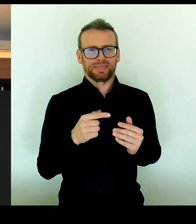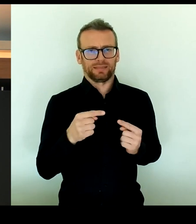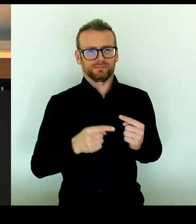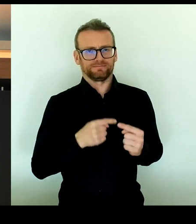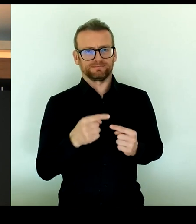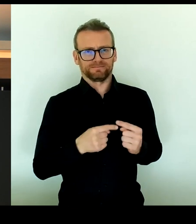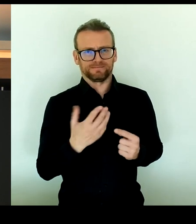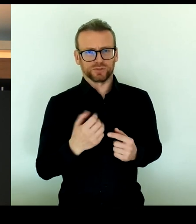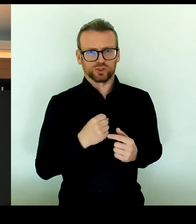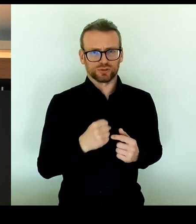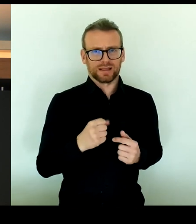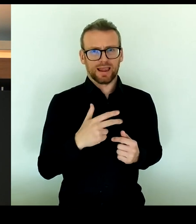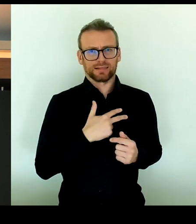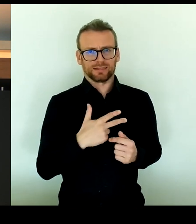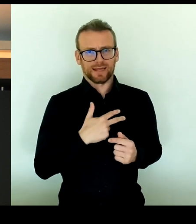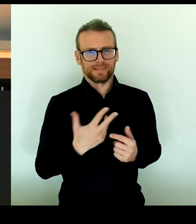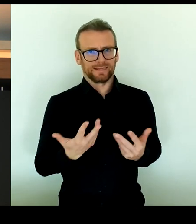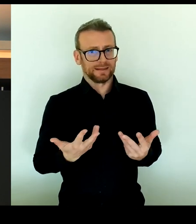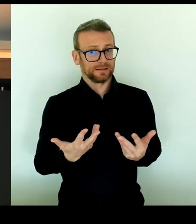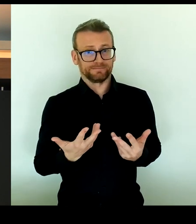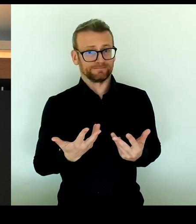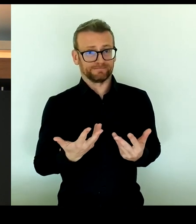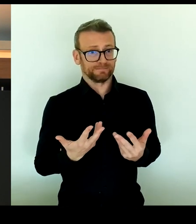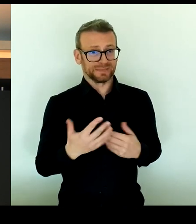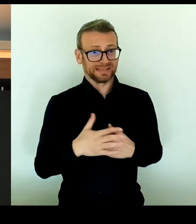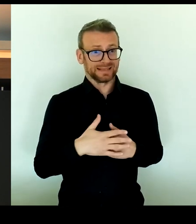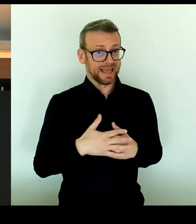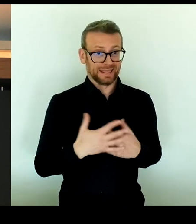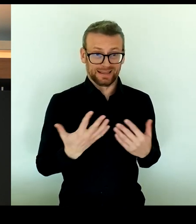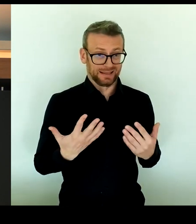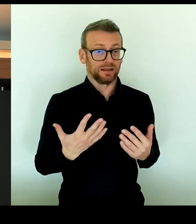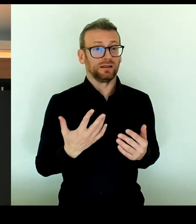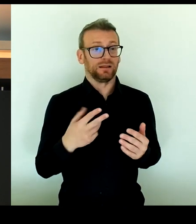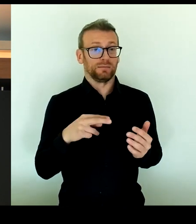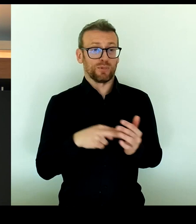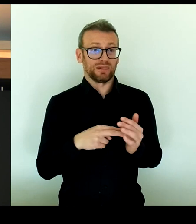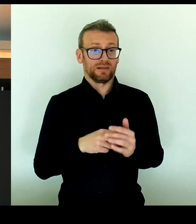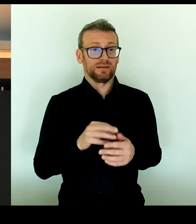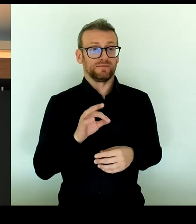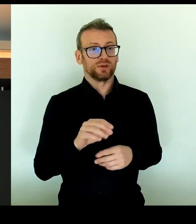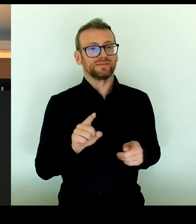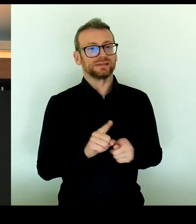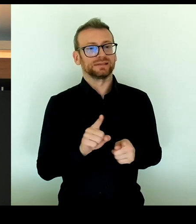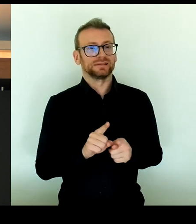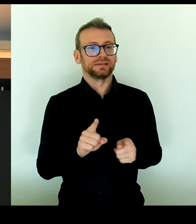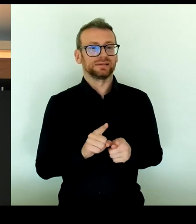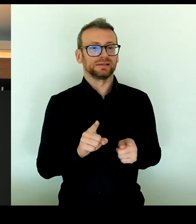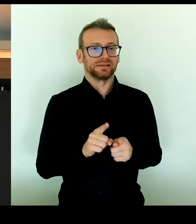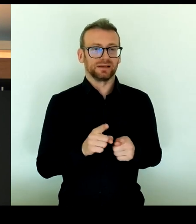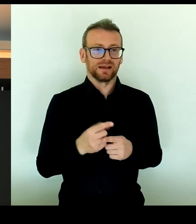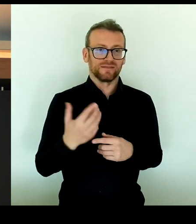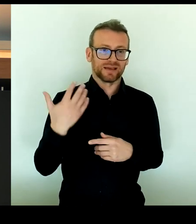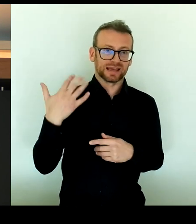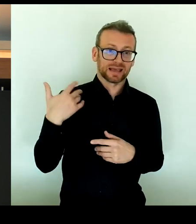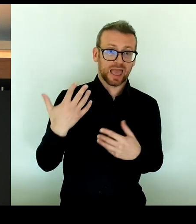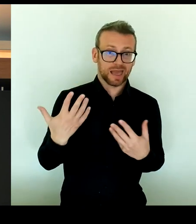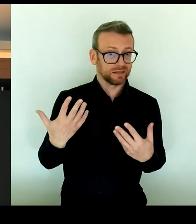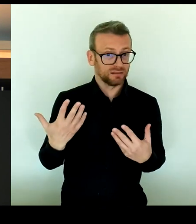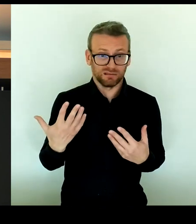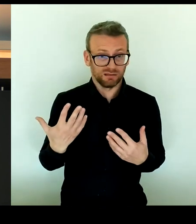seitige Kollateralschäden der Kommunalpolitik. Überhastet wurden teils fragwürdige Software Lösungen